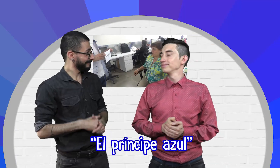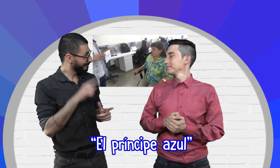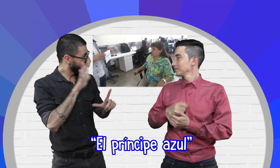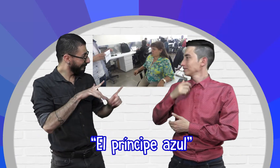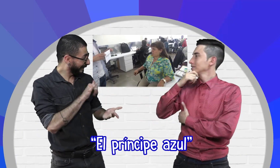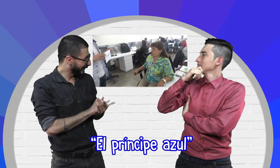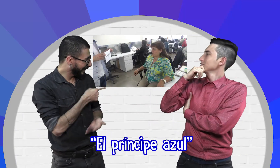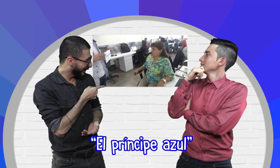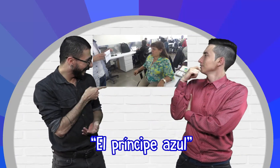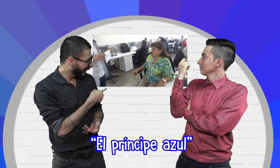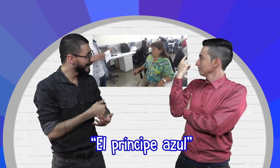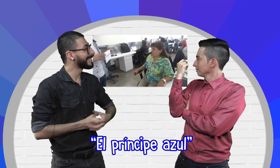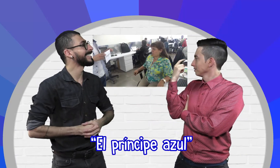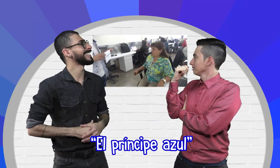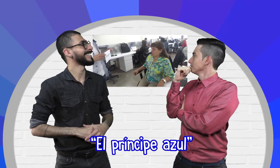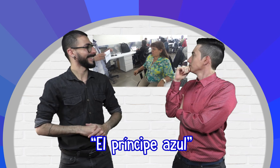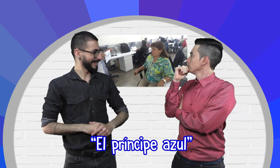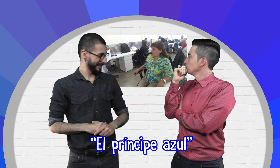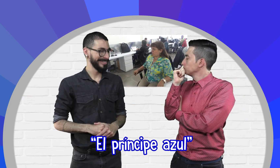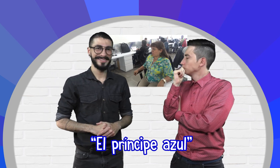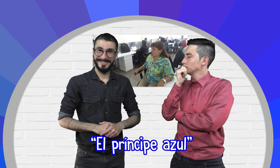¿Viste el video? - Si, entiendo.